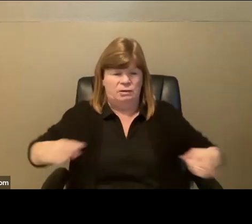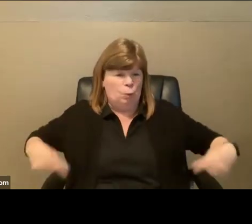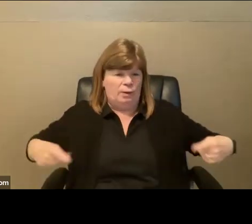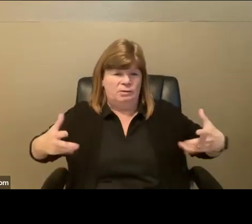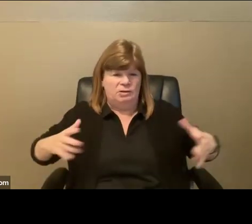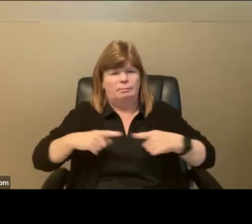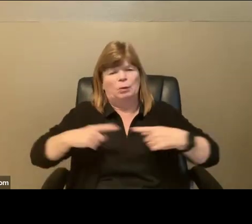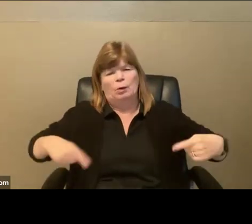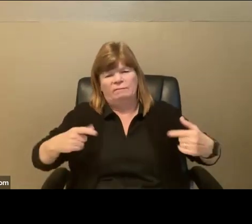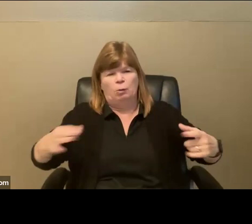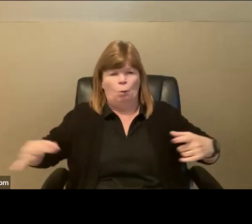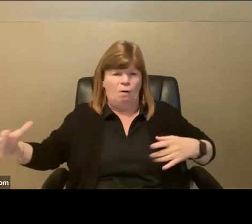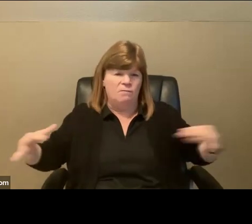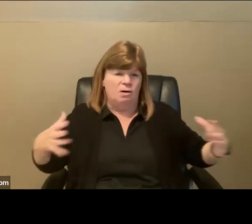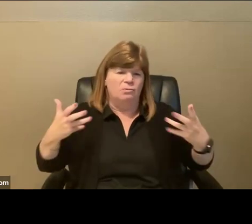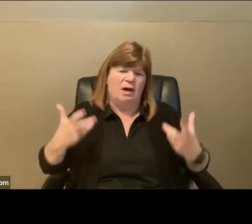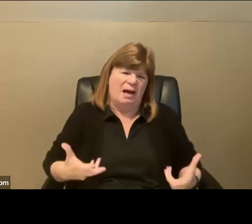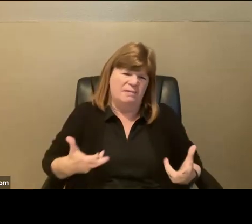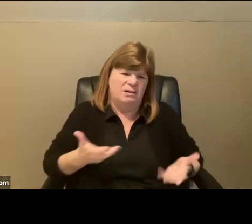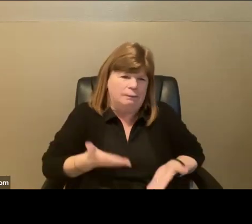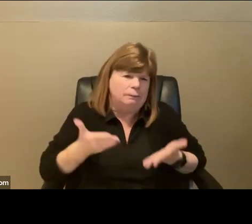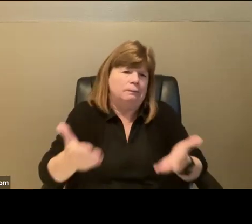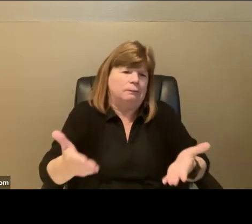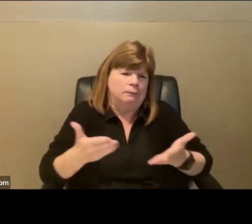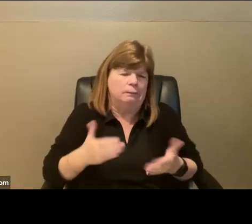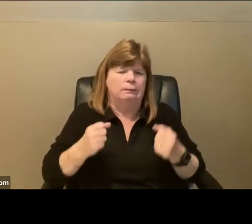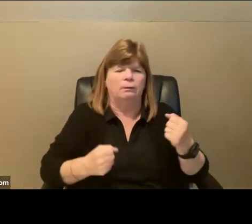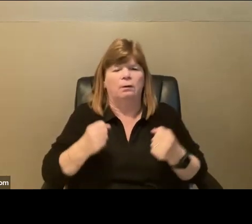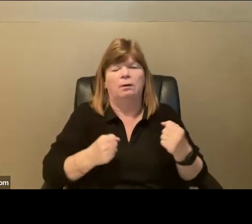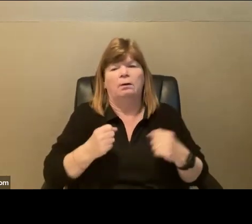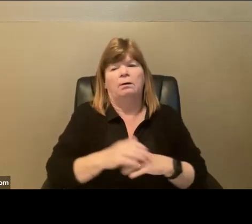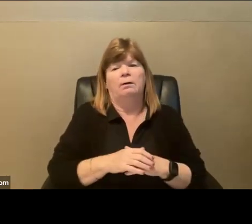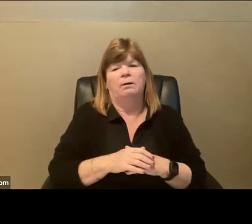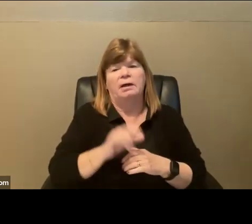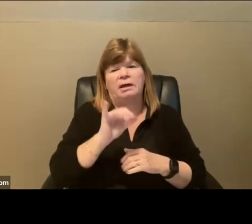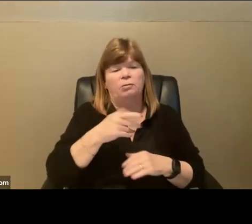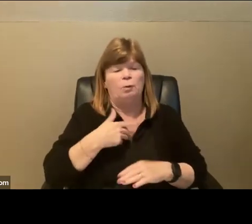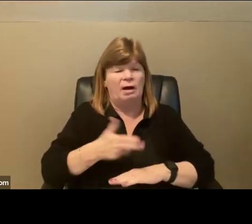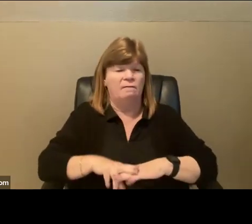que quitarse, y son pesadas para meterlas y sacarlas del coche. Si tienes un elevador o si tienes una furgoneta, bueno, entonces estás de oro. Ahí.